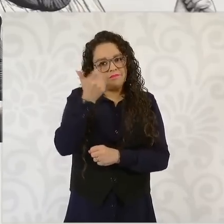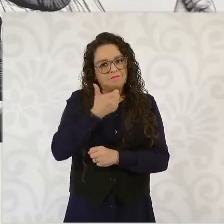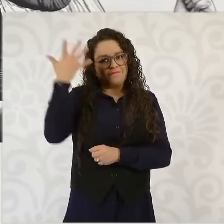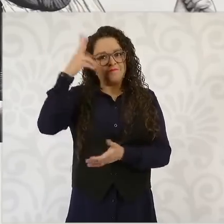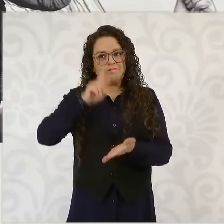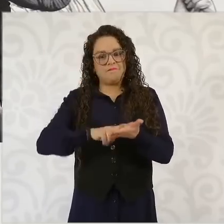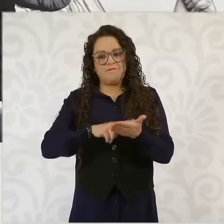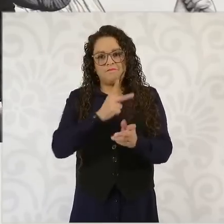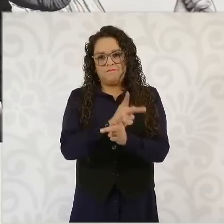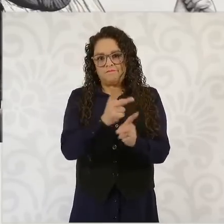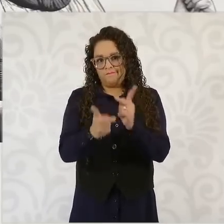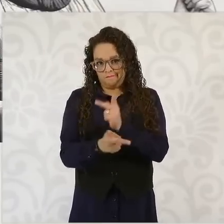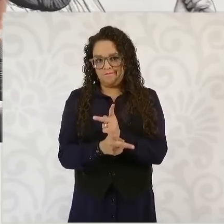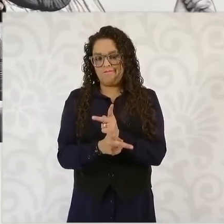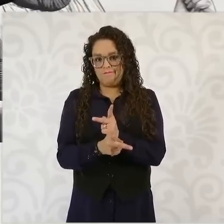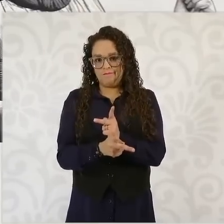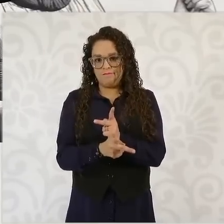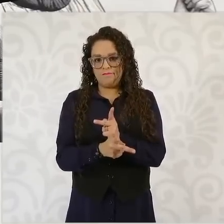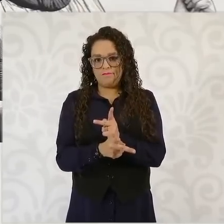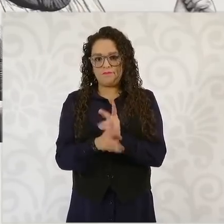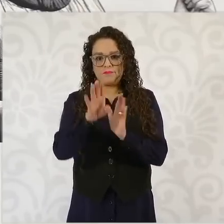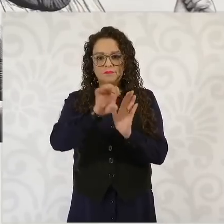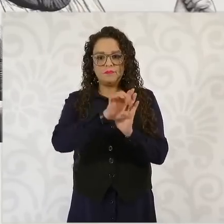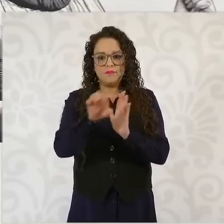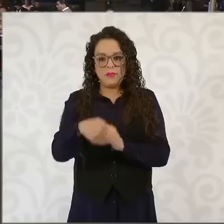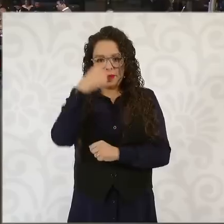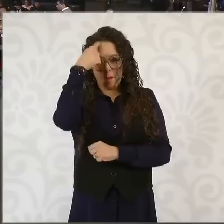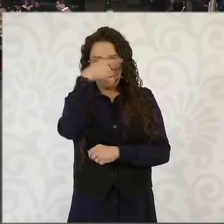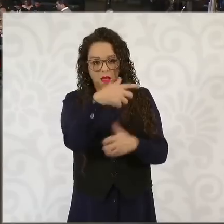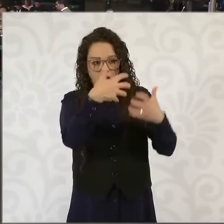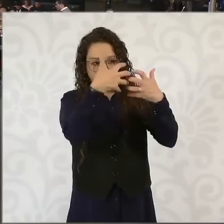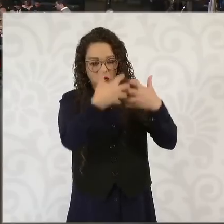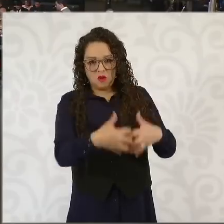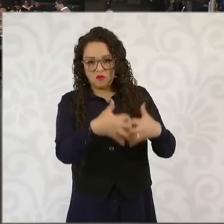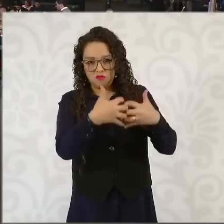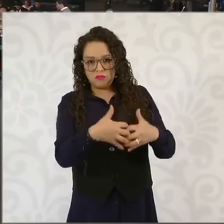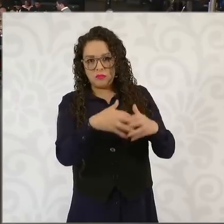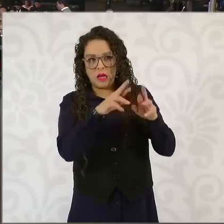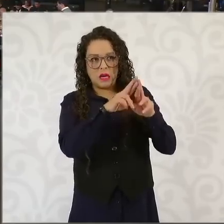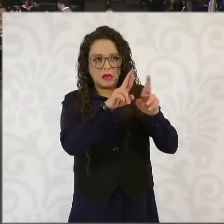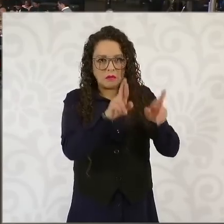acero por ejemplo electrodomésticos ahorita hablábamos de ello por ejemplo la industria